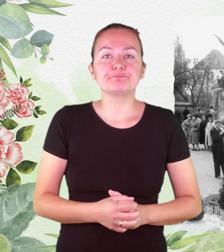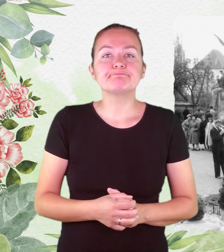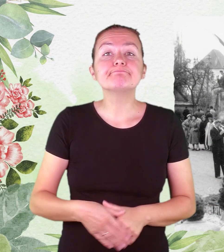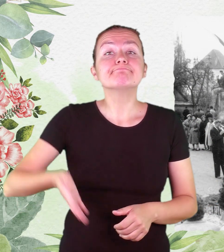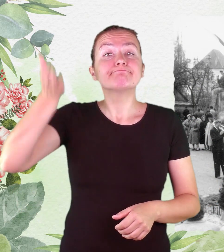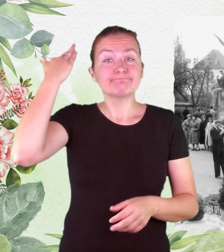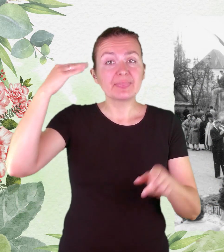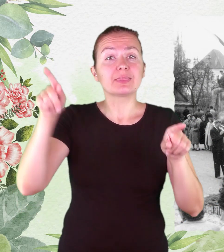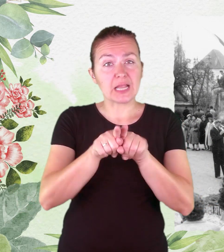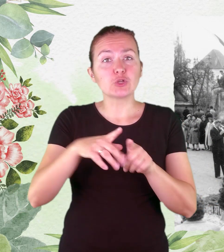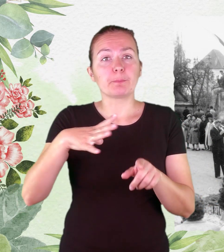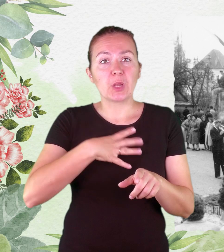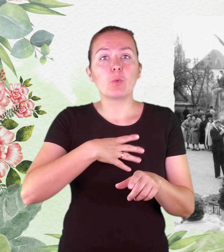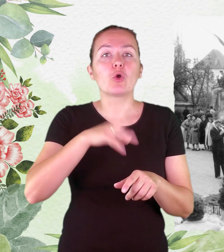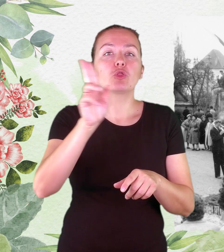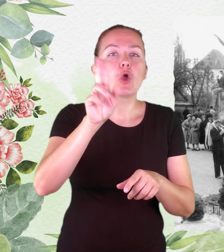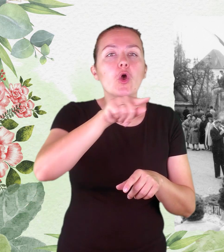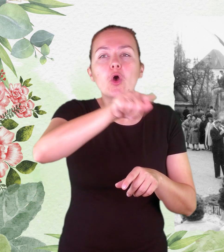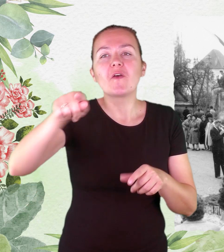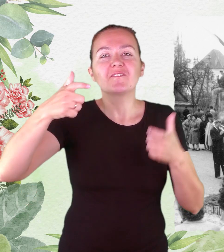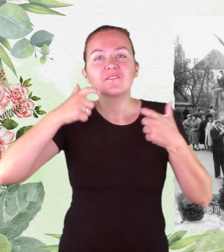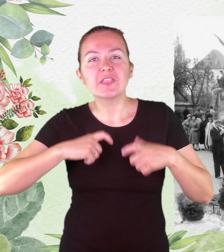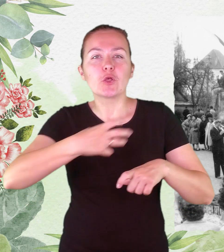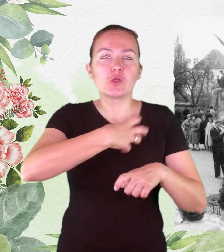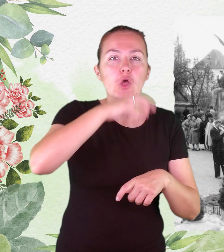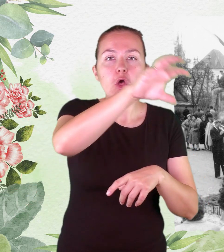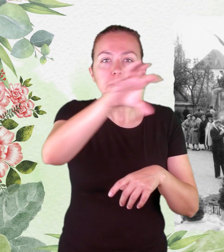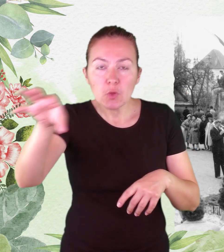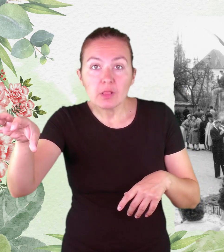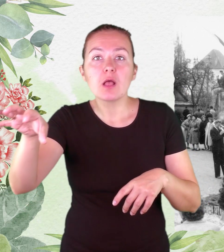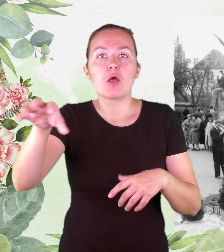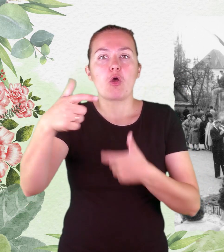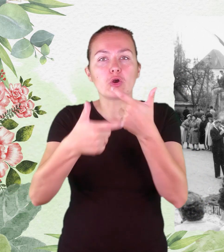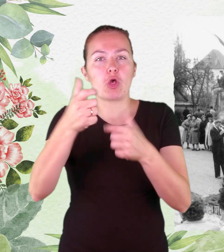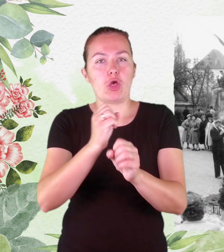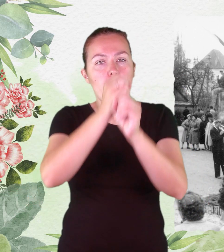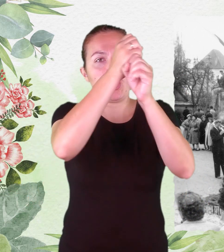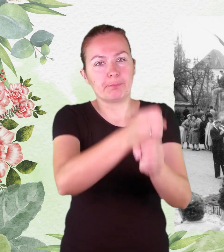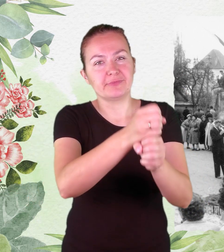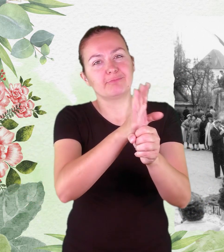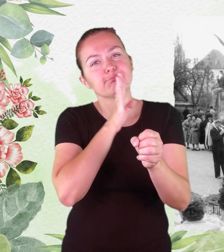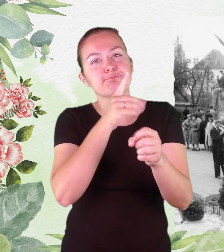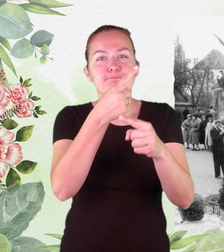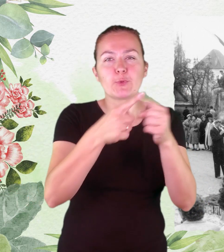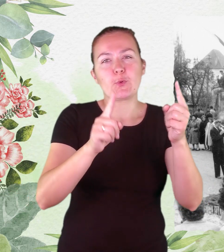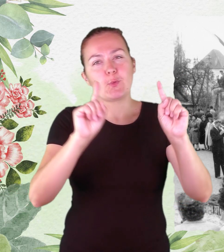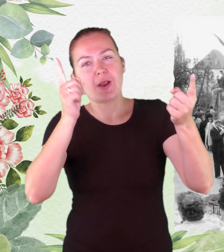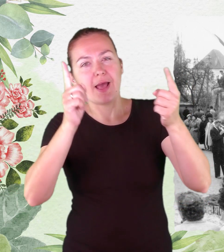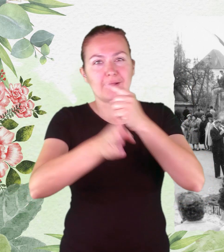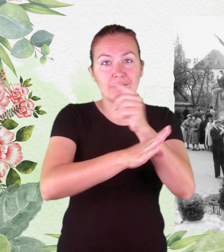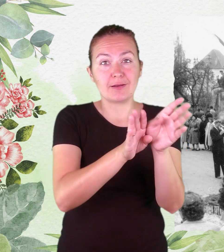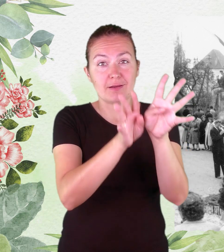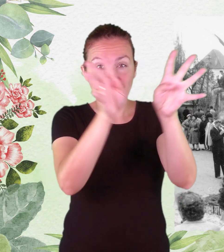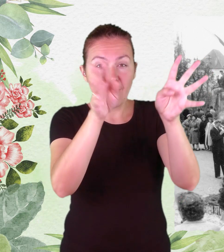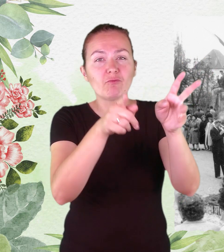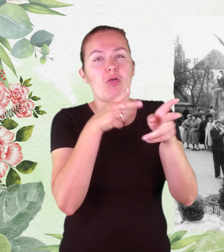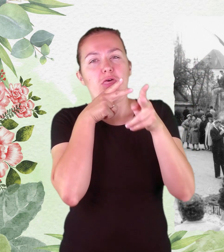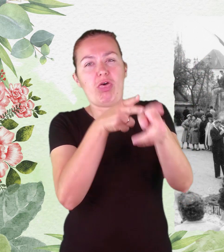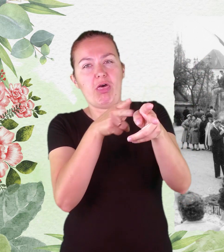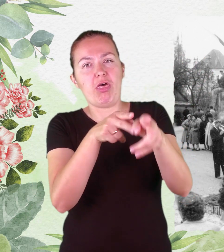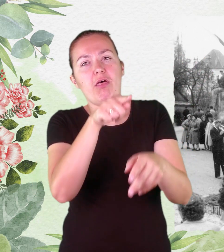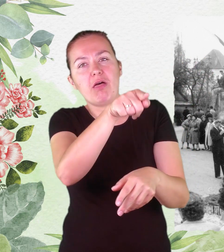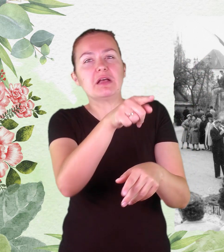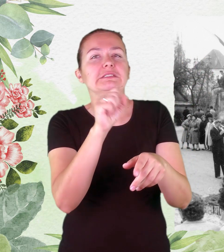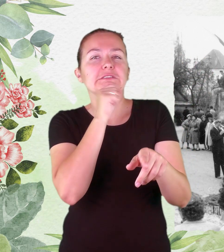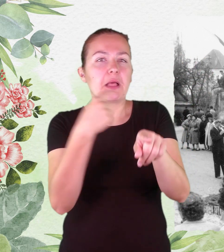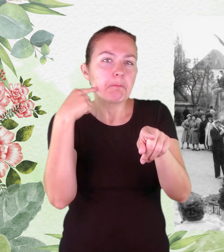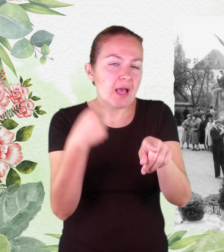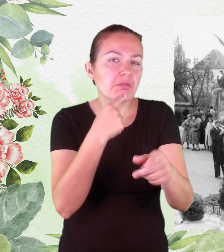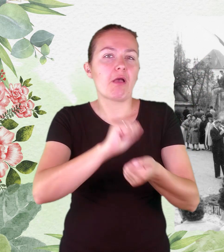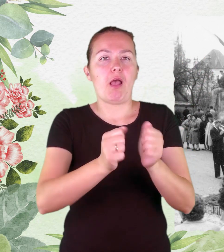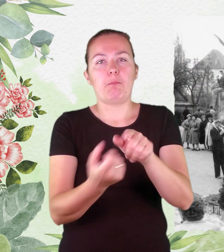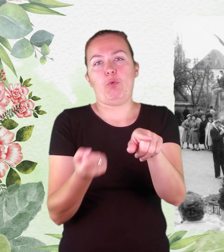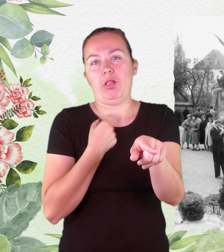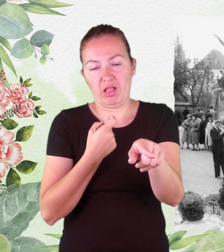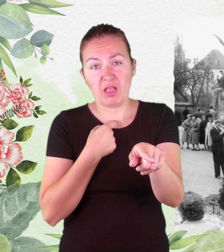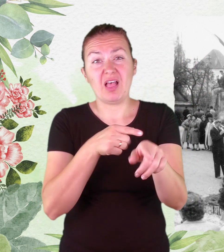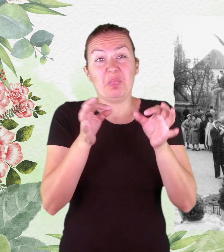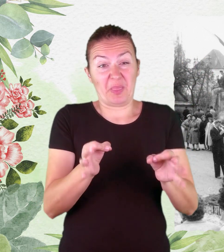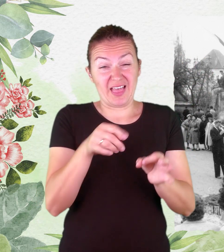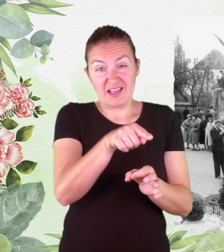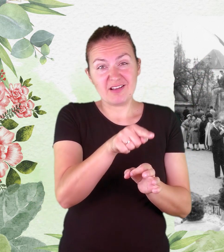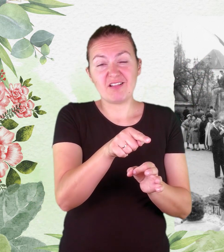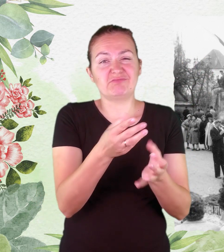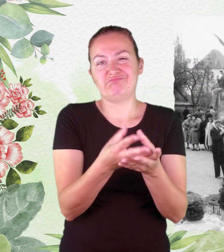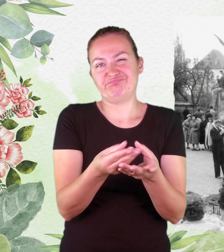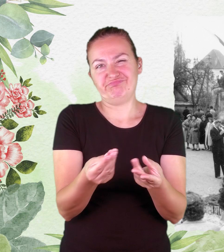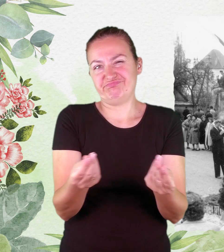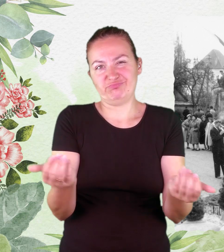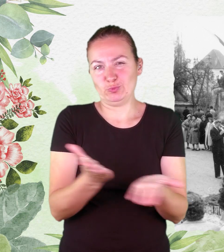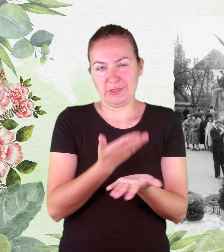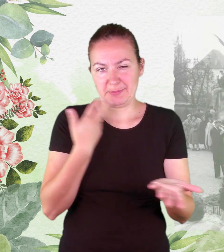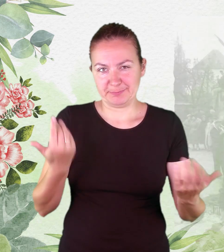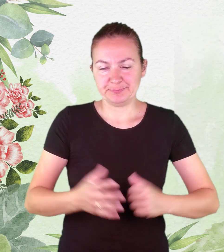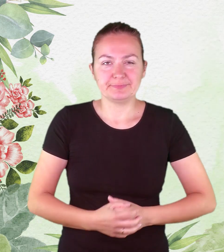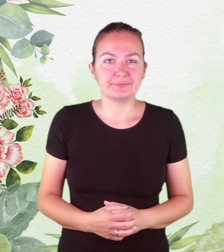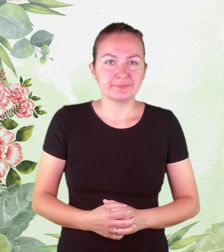Zanikające Zwyczaje: Kiedyś wstawiano także kukły w zagrodach gospodarzy wyśmiewające staropanieństwo lub pijaństwo.